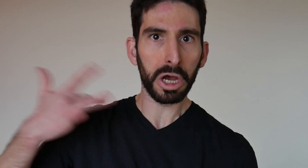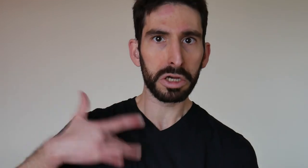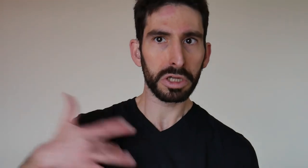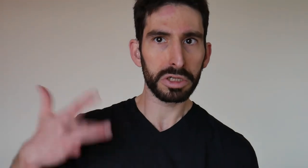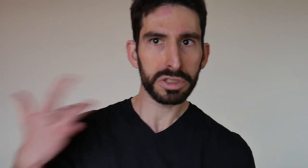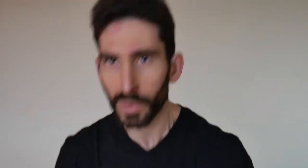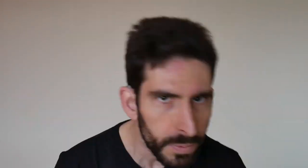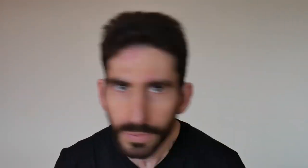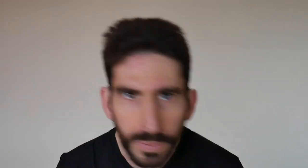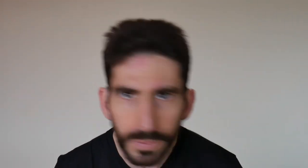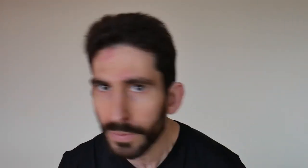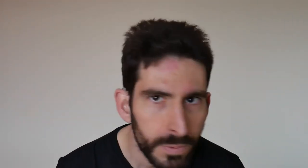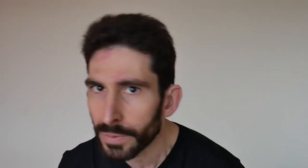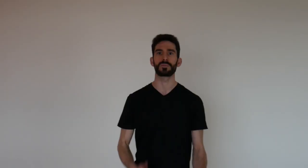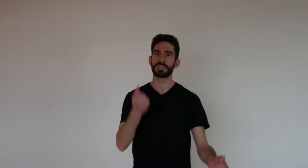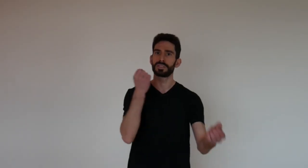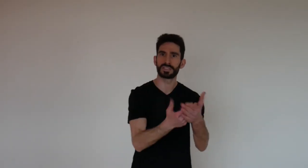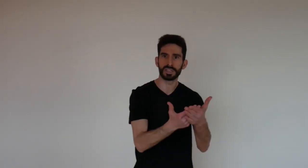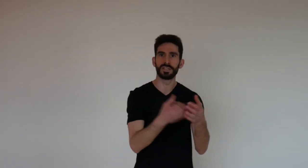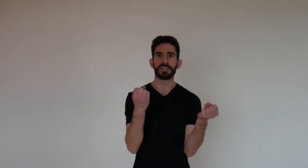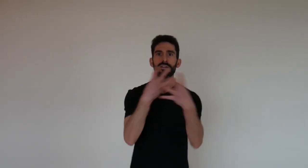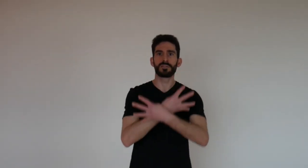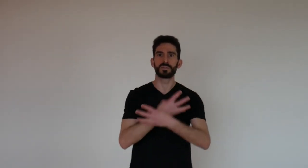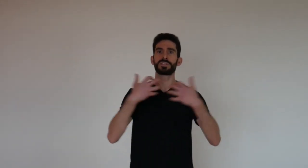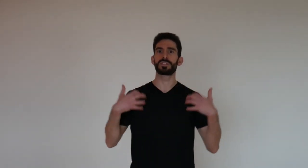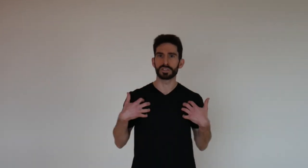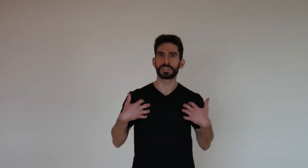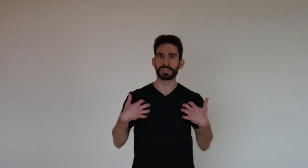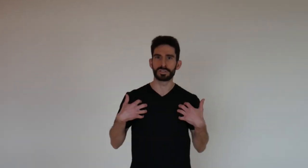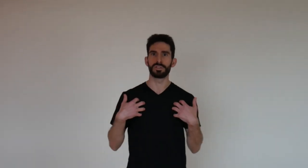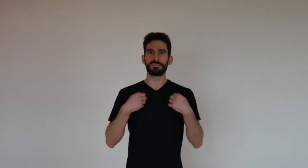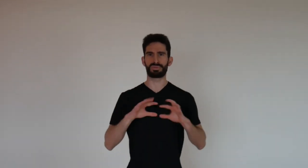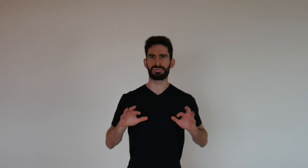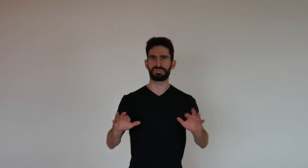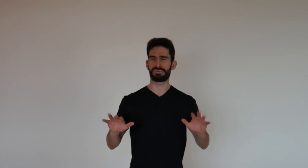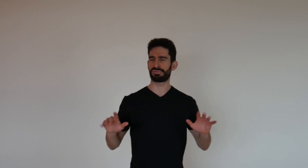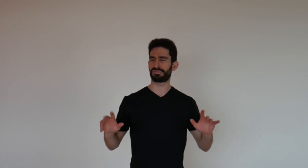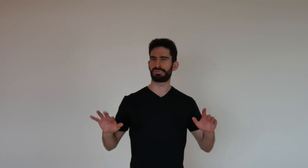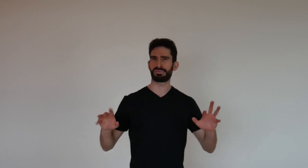Intéressant ! C'est ça, ViruScience qui veut se répandre